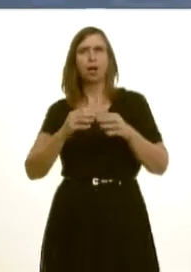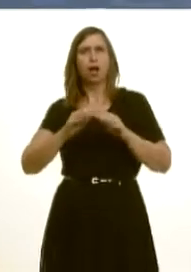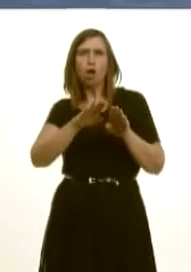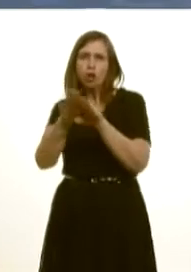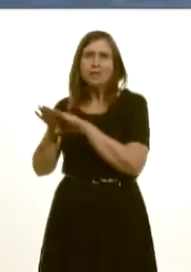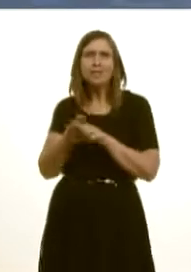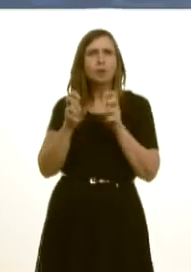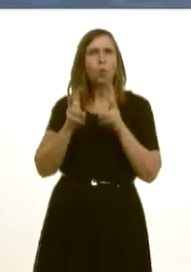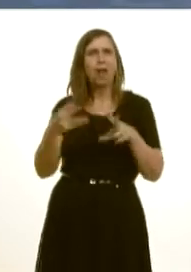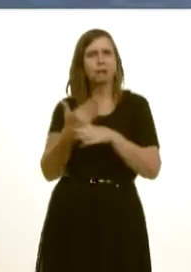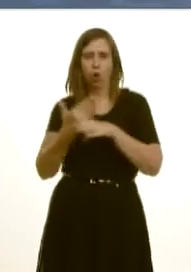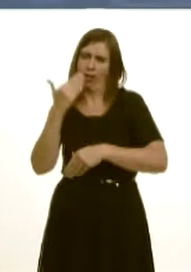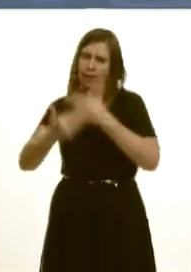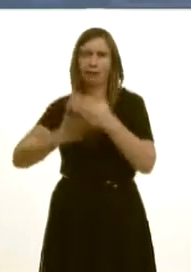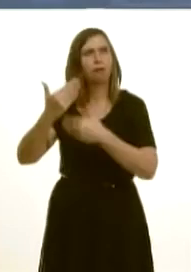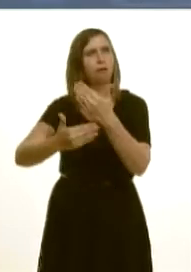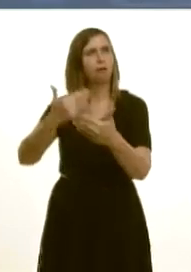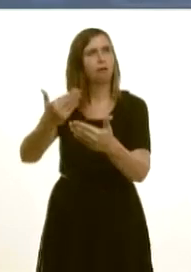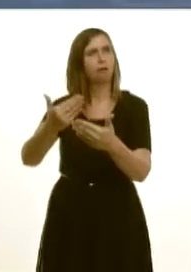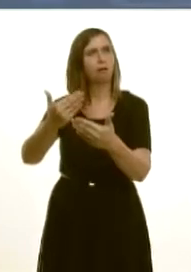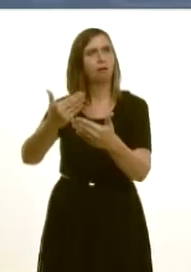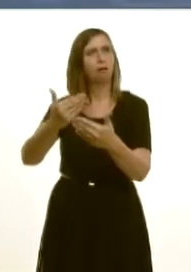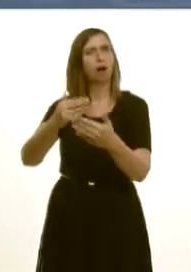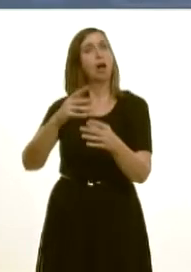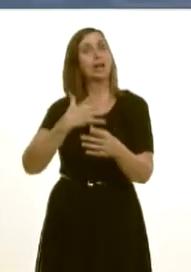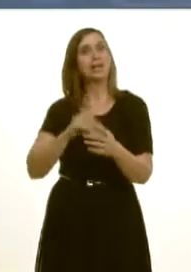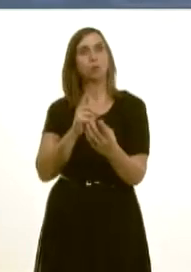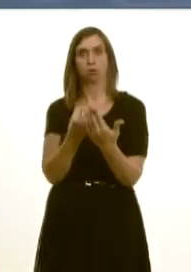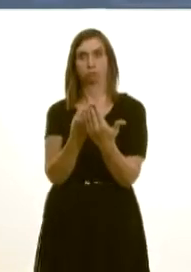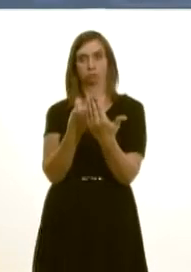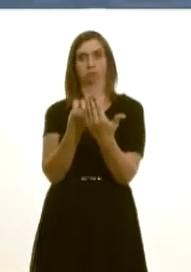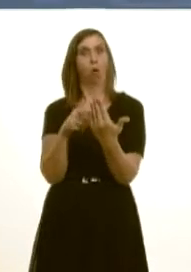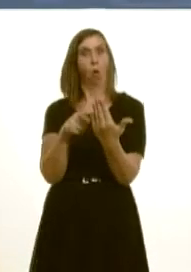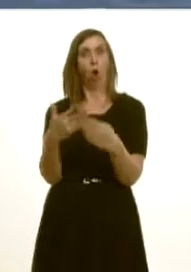systemau cynnar ar draws Cymru, er mwyn nodi pobl ifanc sydd mewn perygl o ymddieithrio